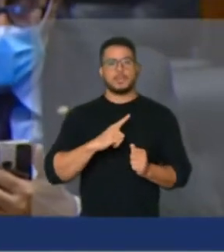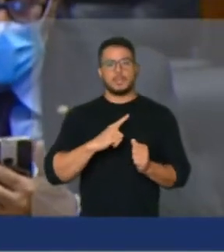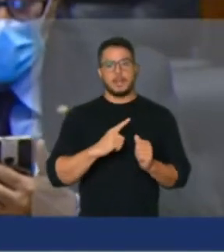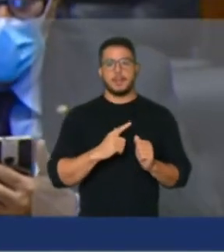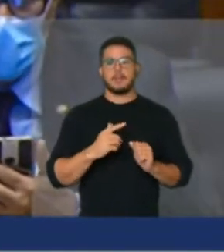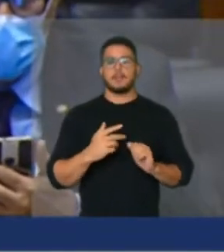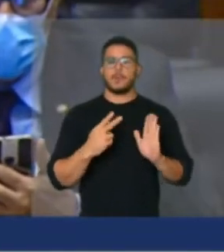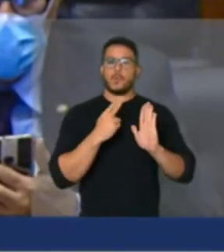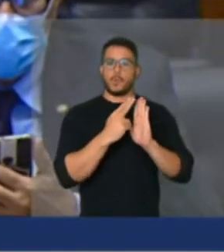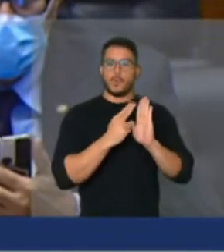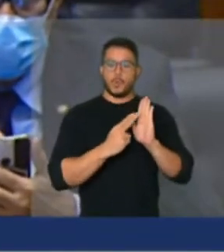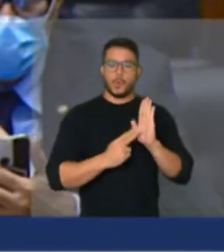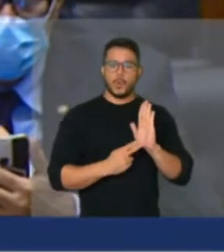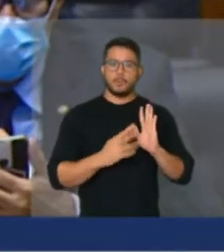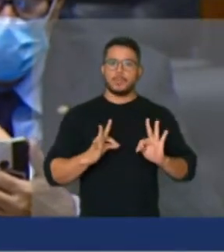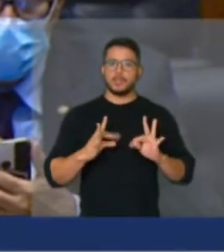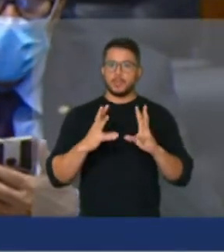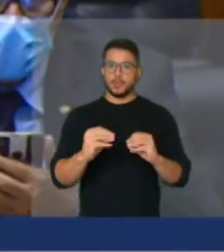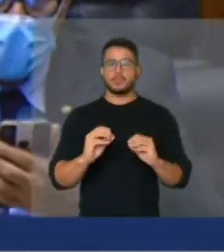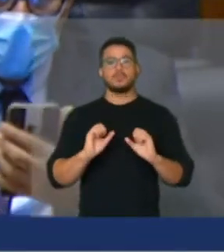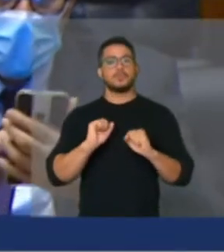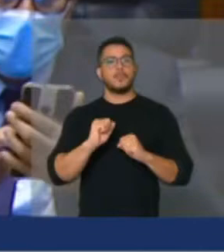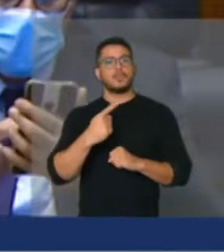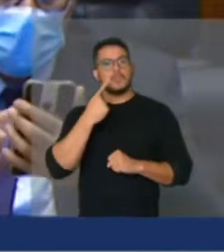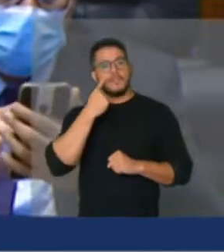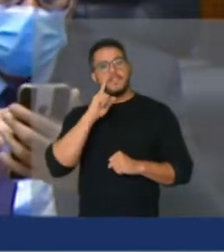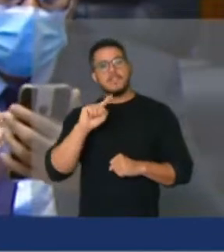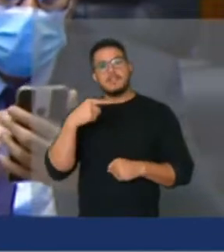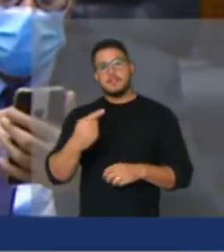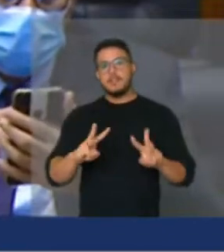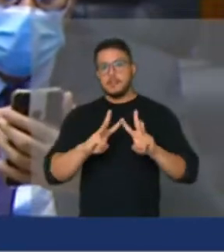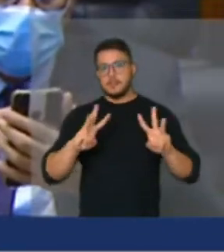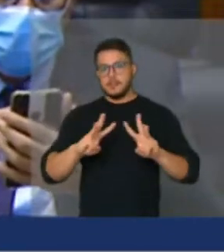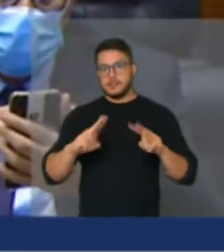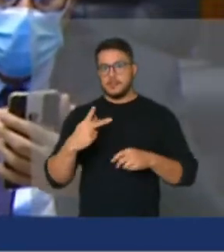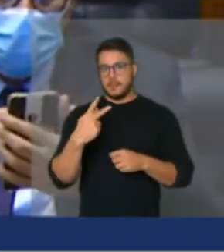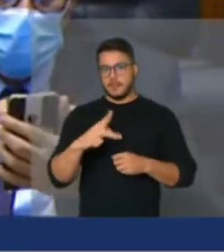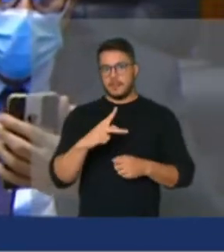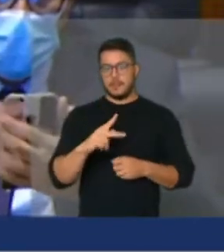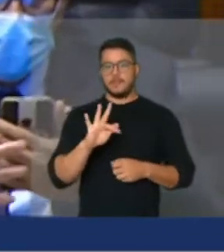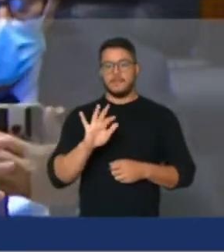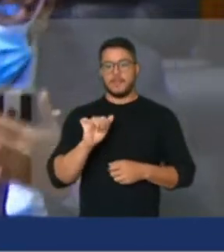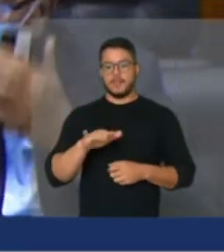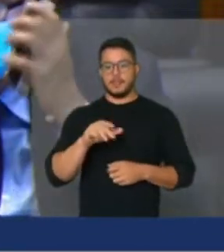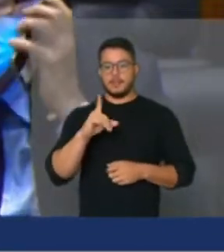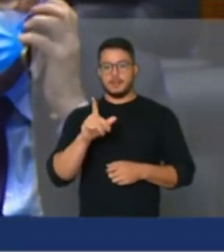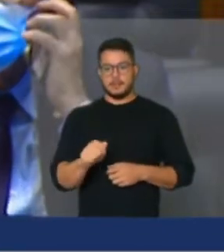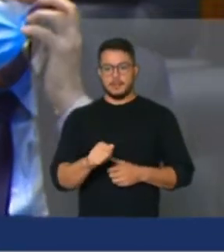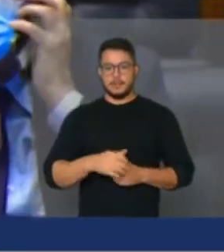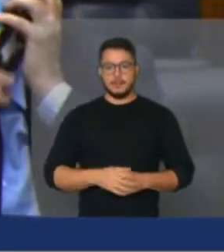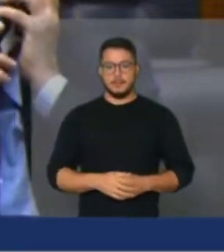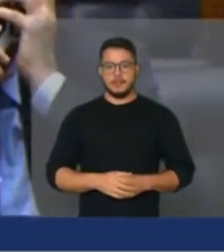NACIONAL DOS DELEGADOS DA POLÍCIA FEDERAL. ENTÃO NÃO CONSEGUIRAM CRIAR A DIVISÃ O... -- [PRESIDENTE]: OK. EM